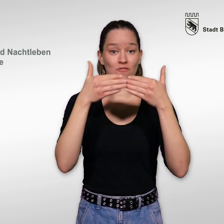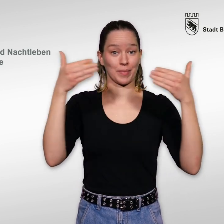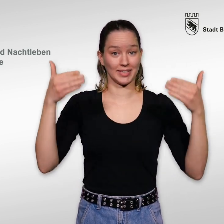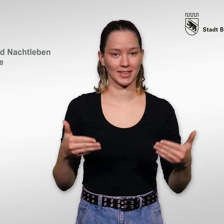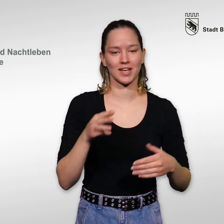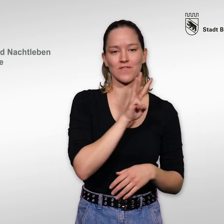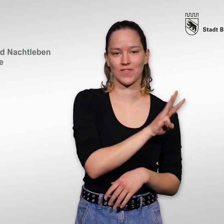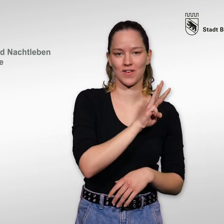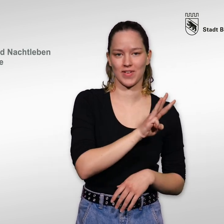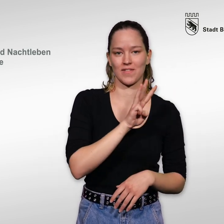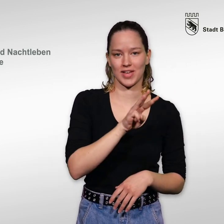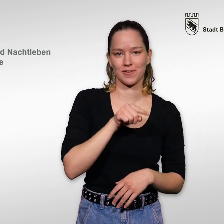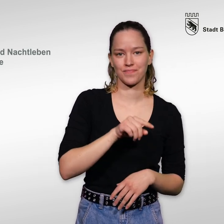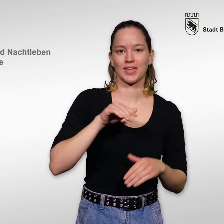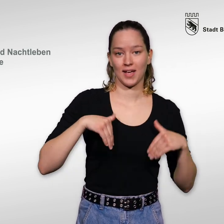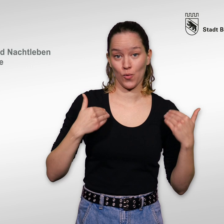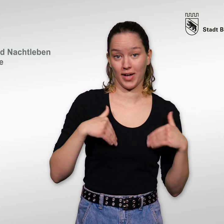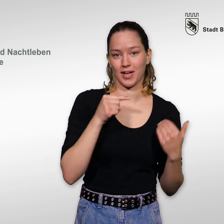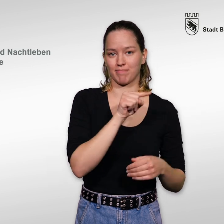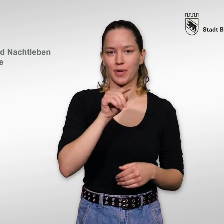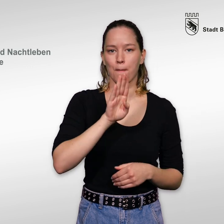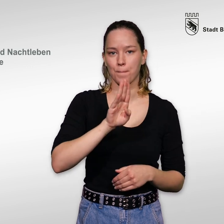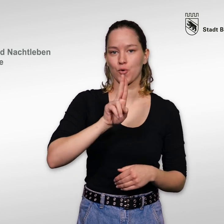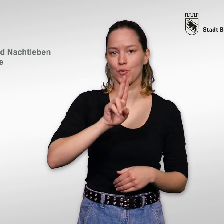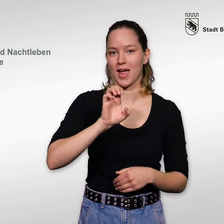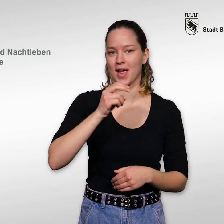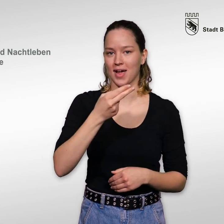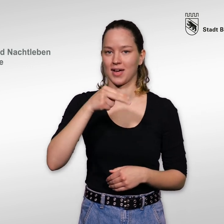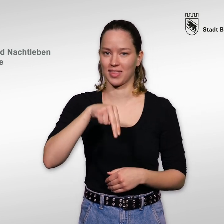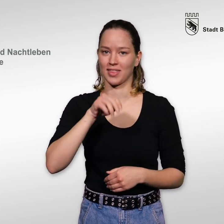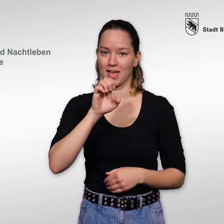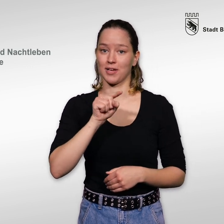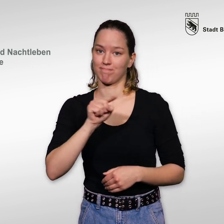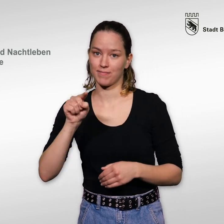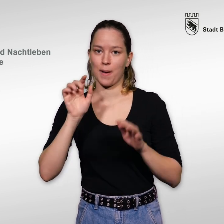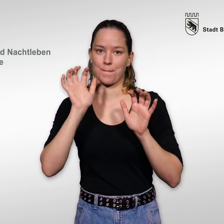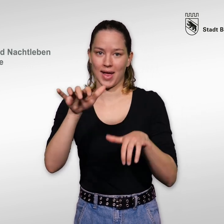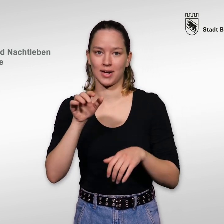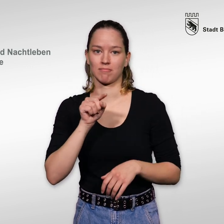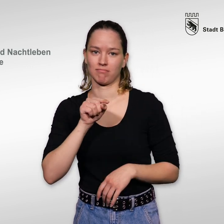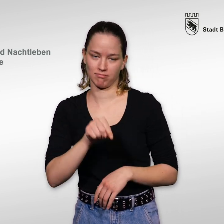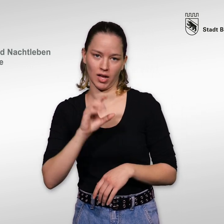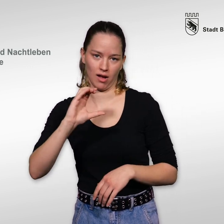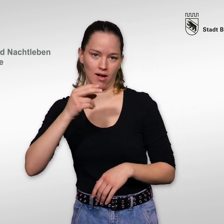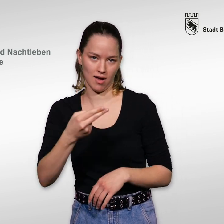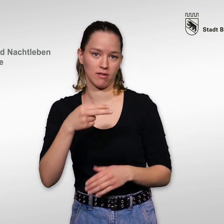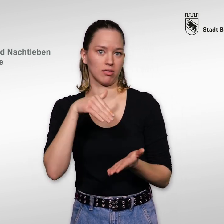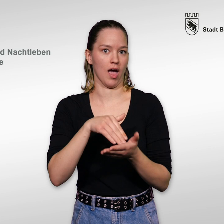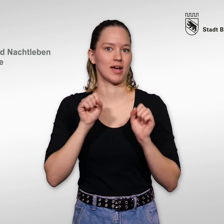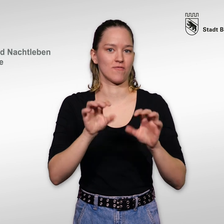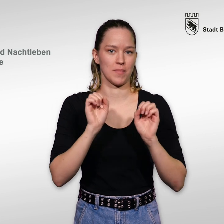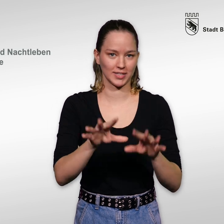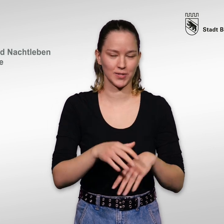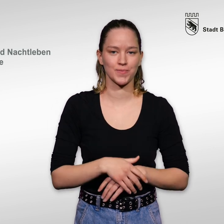Du findest dazu Informationen auf der Website www.junge-buehne-bern.ch.